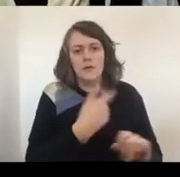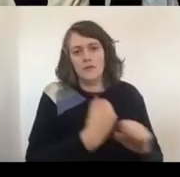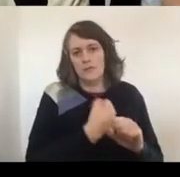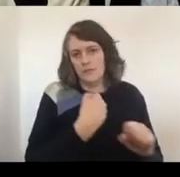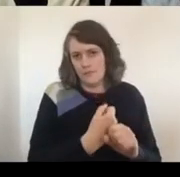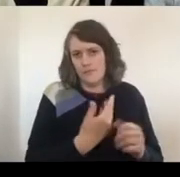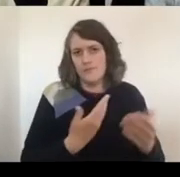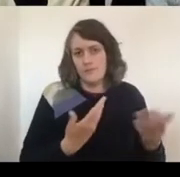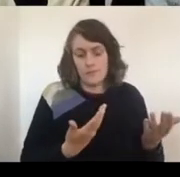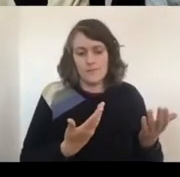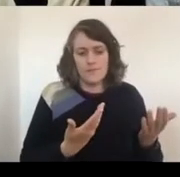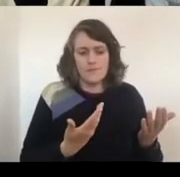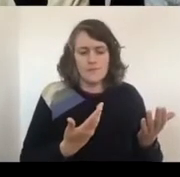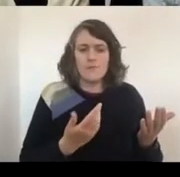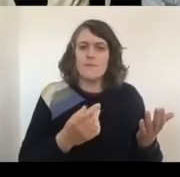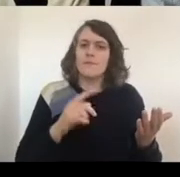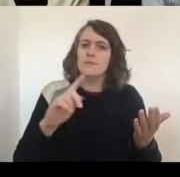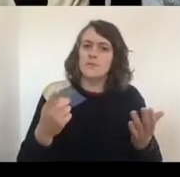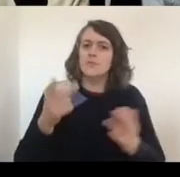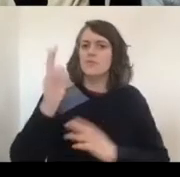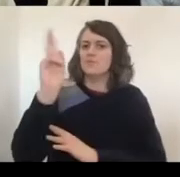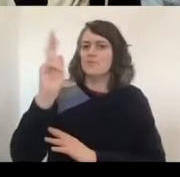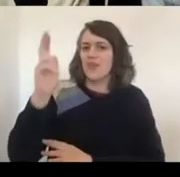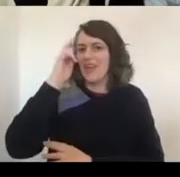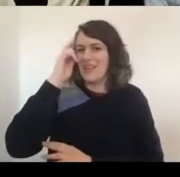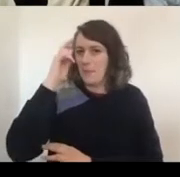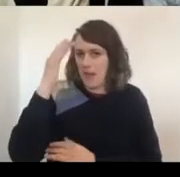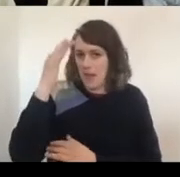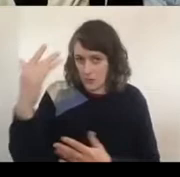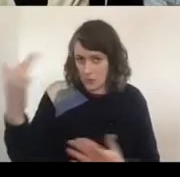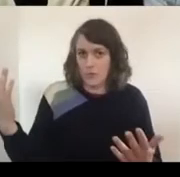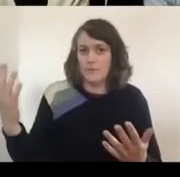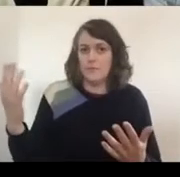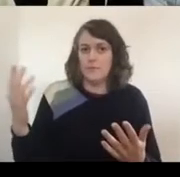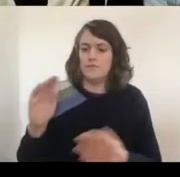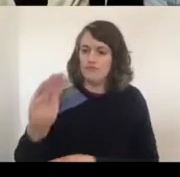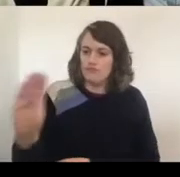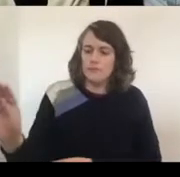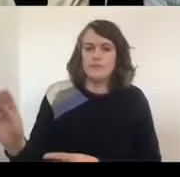in Einrichtungen der Erwachsenenbildung und familienunterstützenden Systemen,